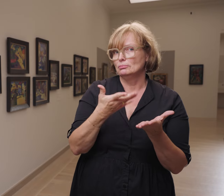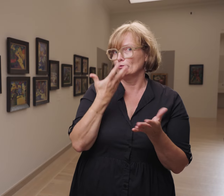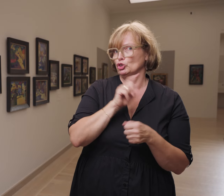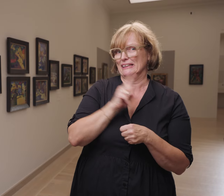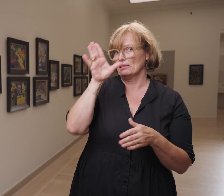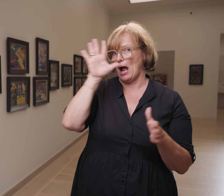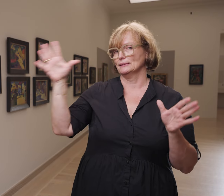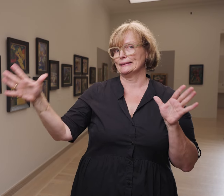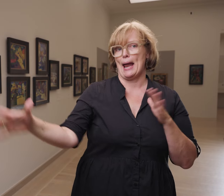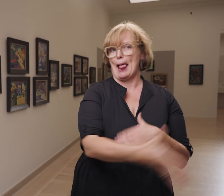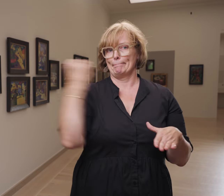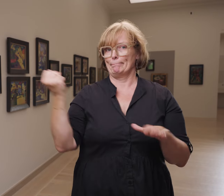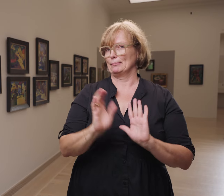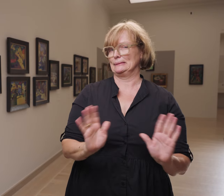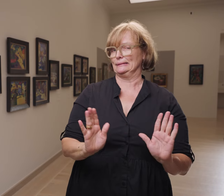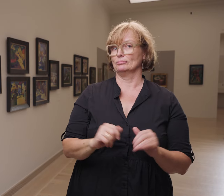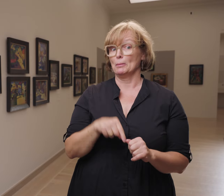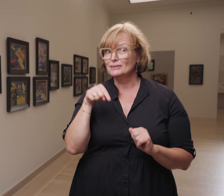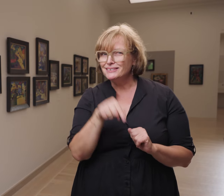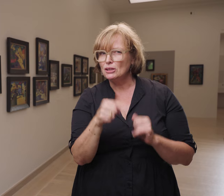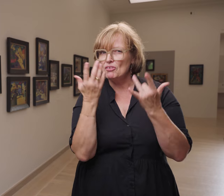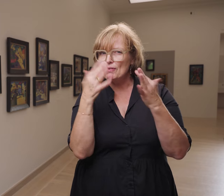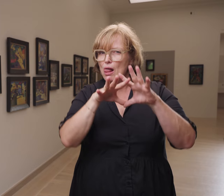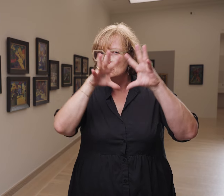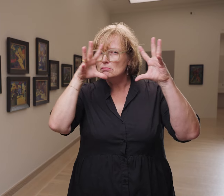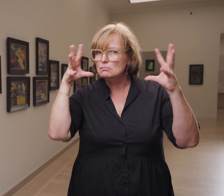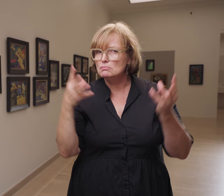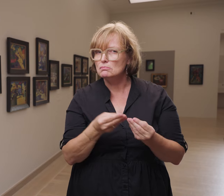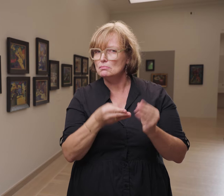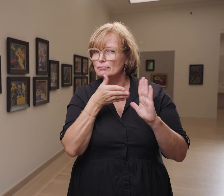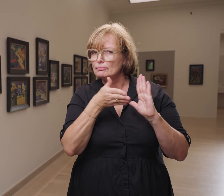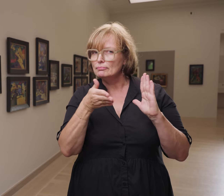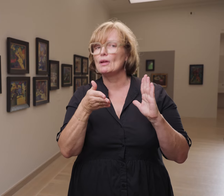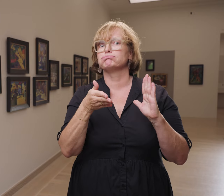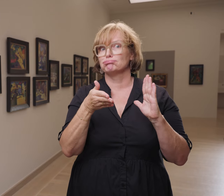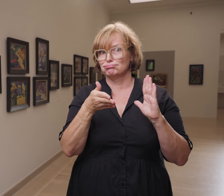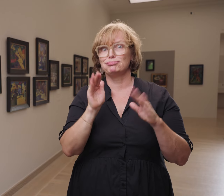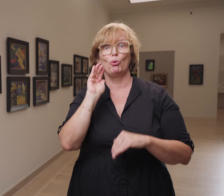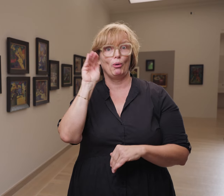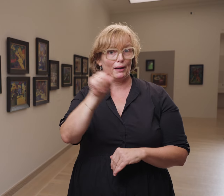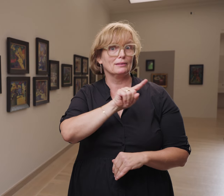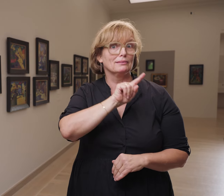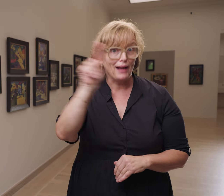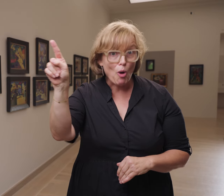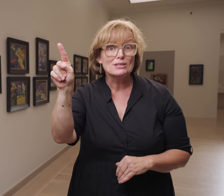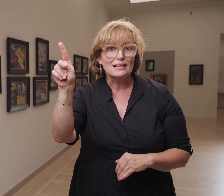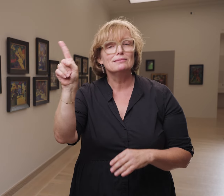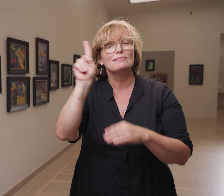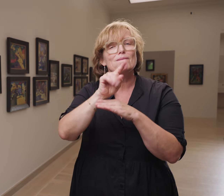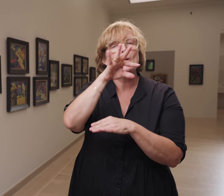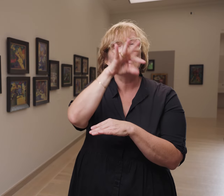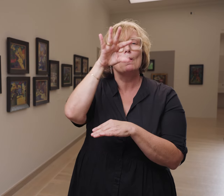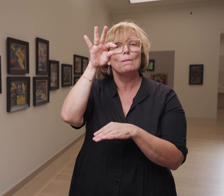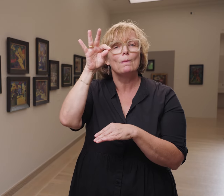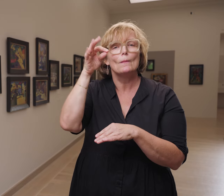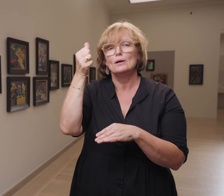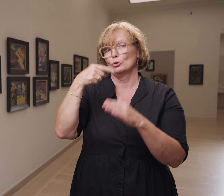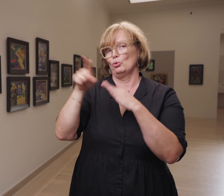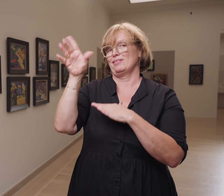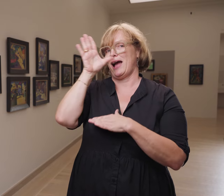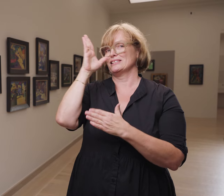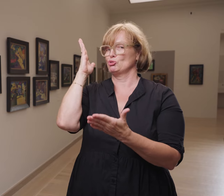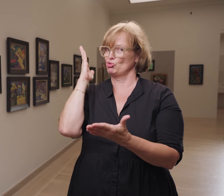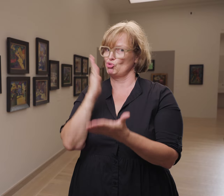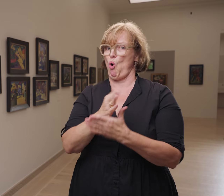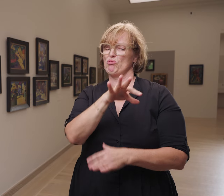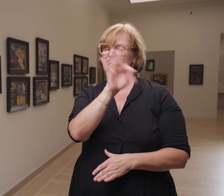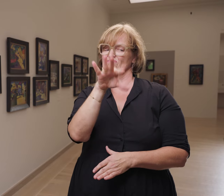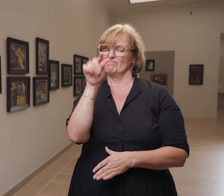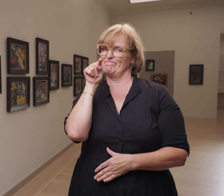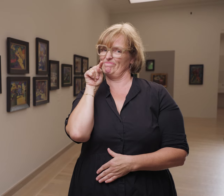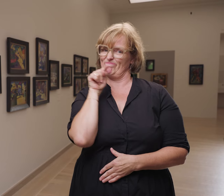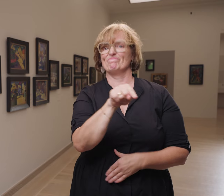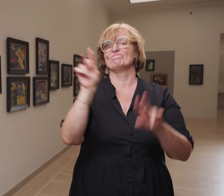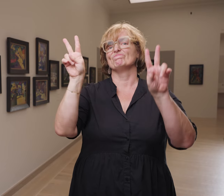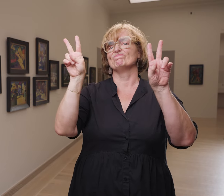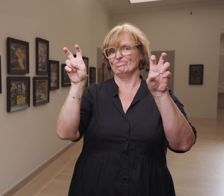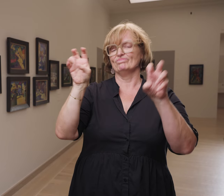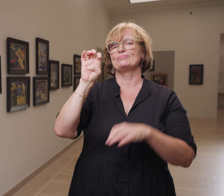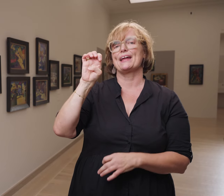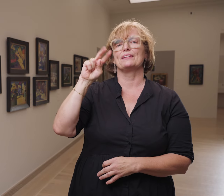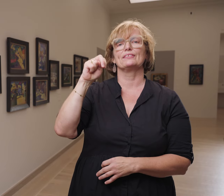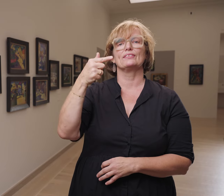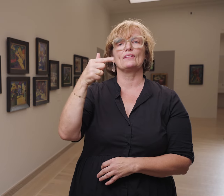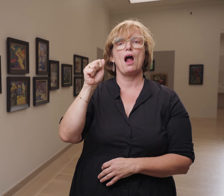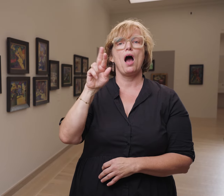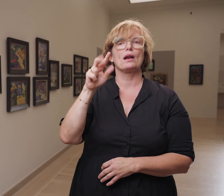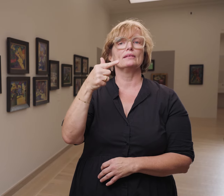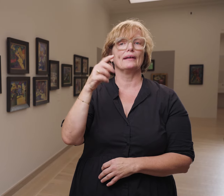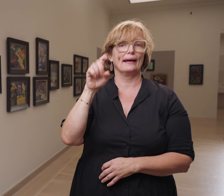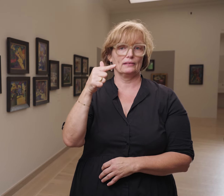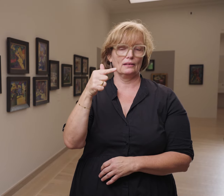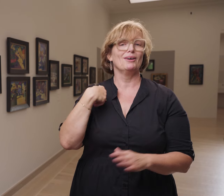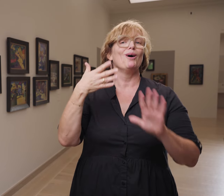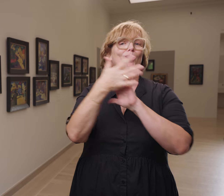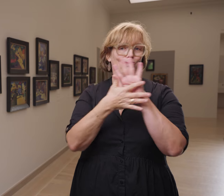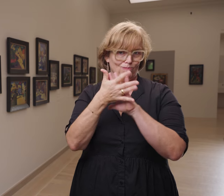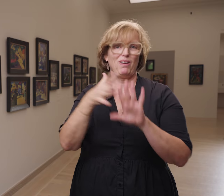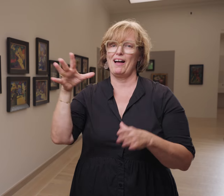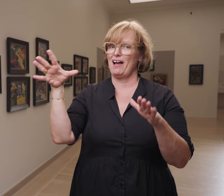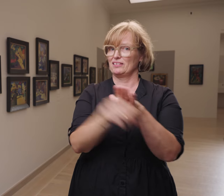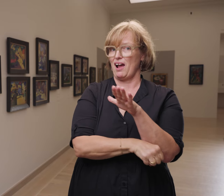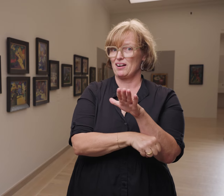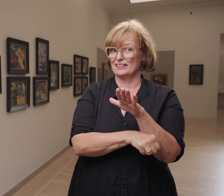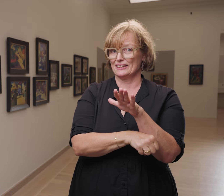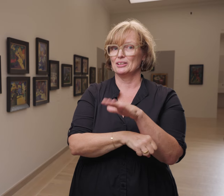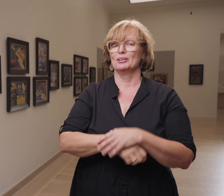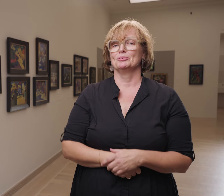Über 1.000 Werke, von denen einige durch die Nazis als „entartet“ deklariert wurden, lagerten dort.